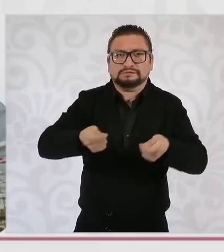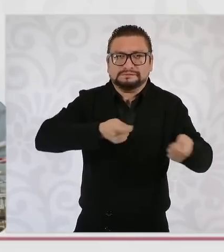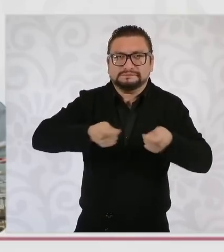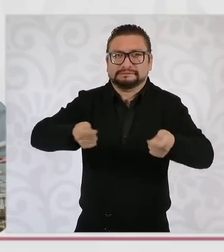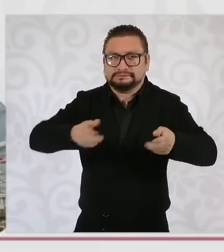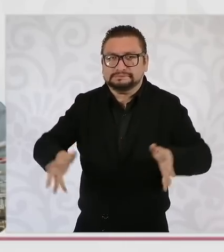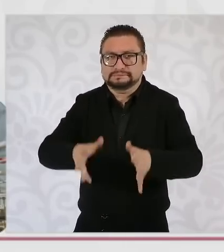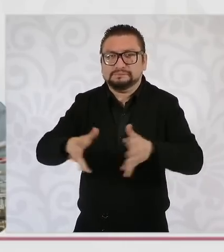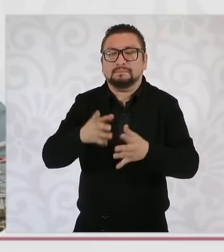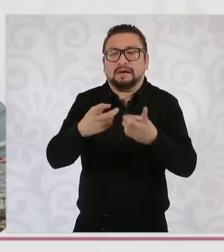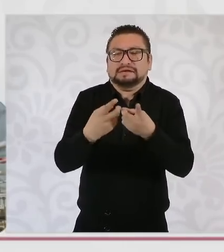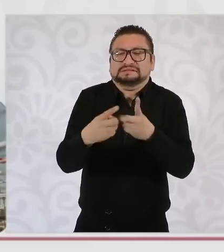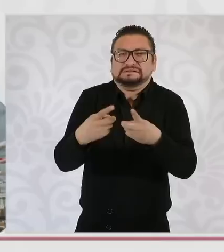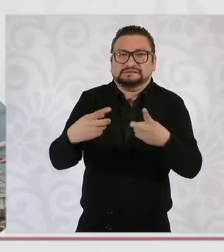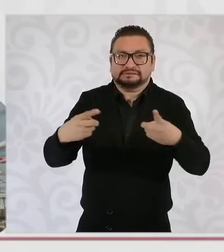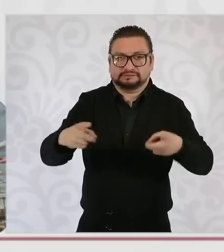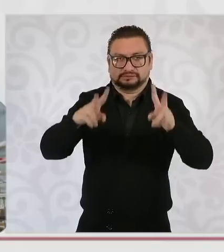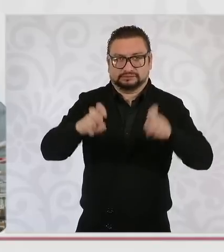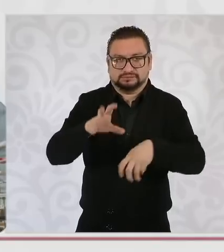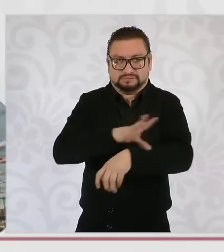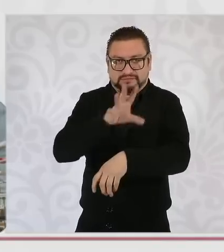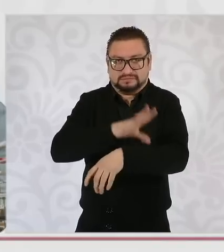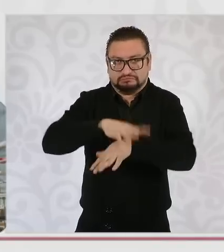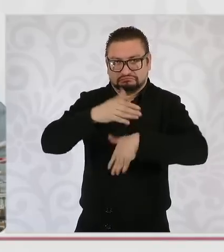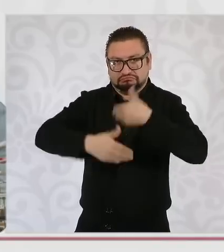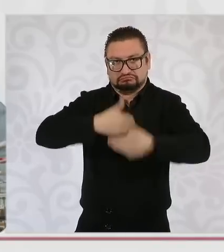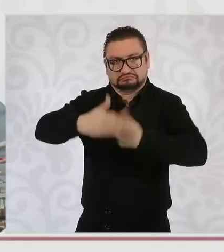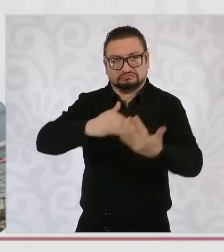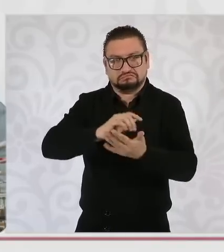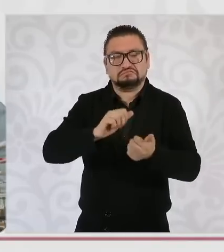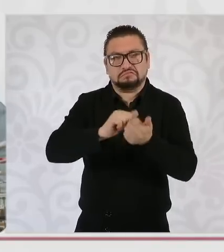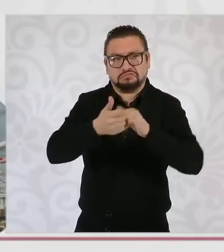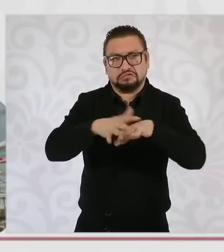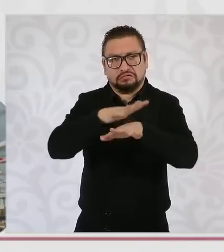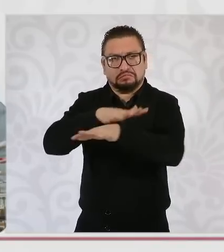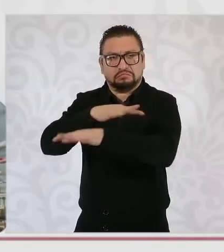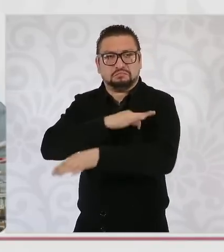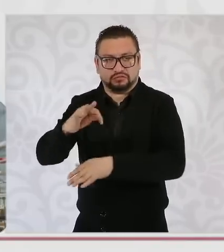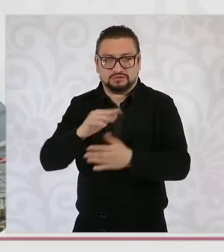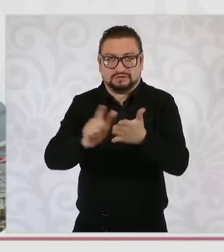del sector y también la transición energética Se expide la ley de planeación y transición